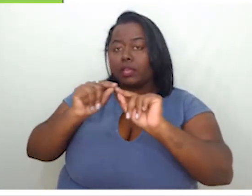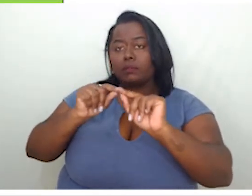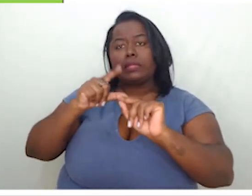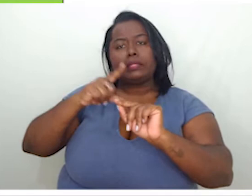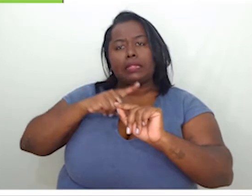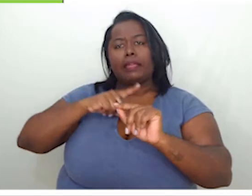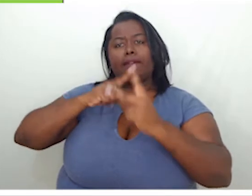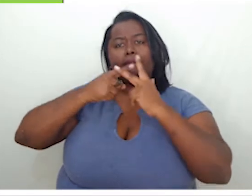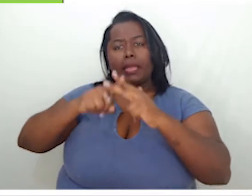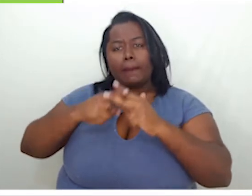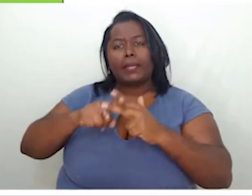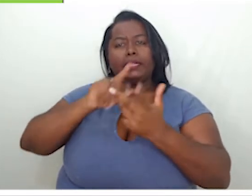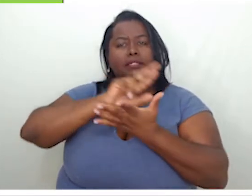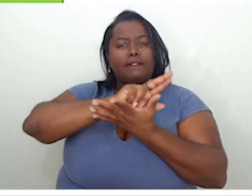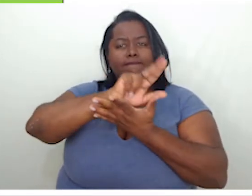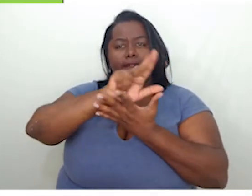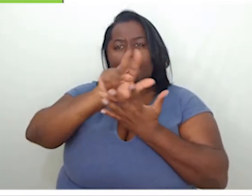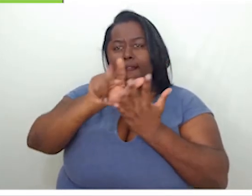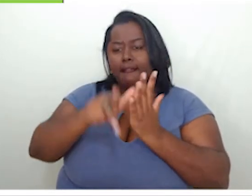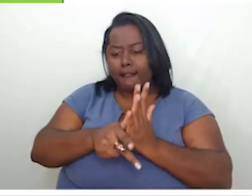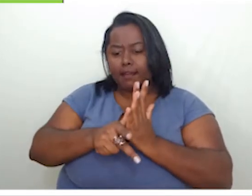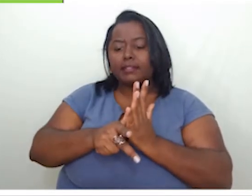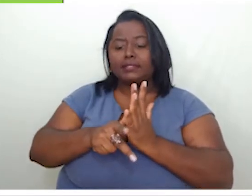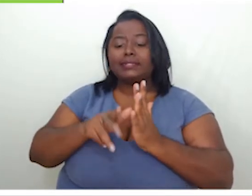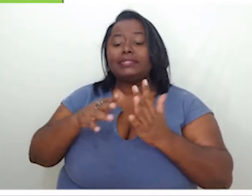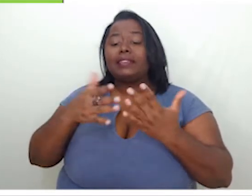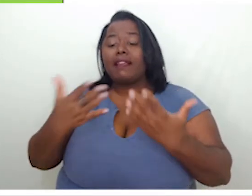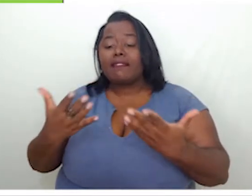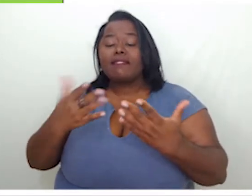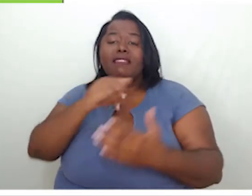y, desde el punto de vista de los estudiantes, puede ser confuso